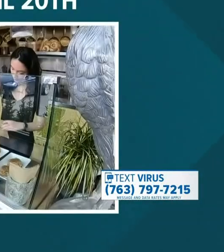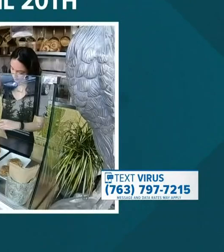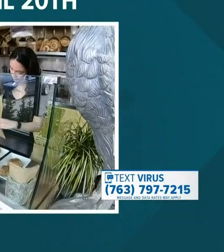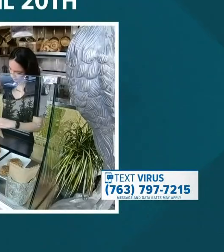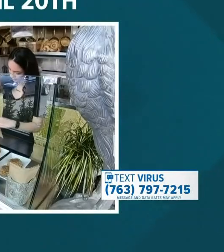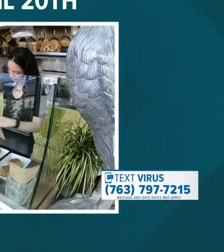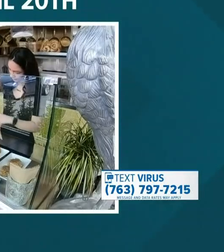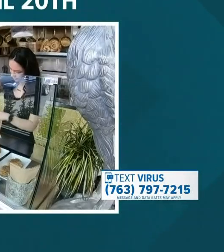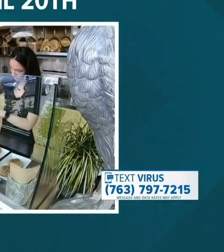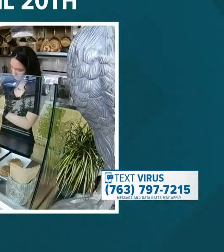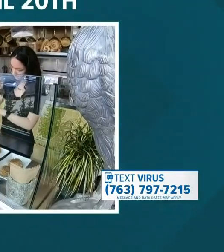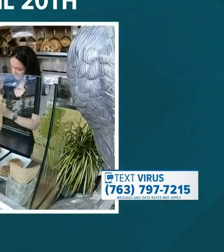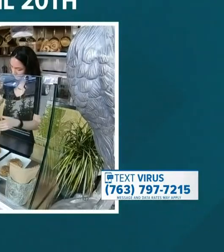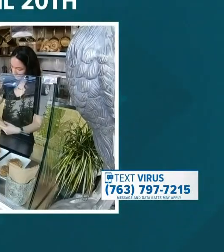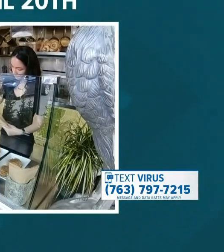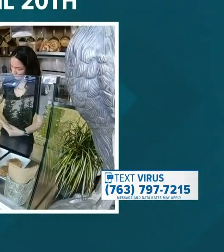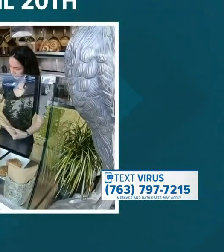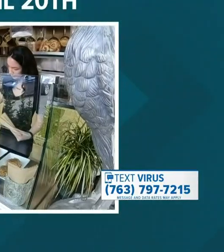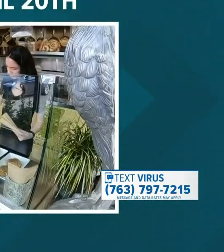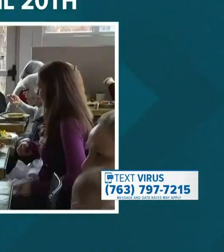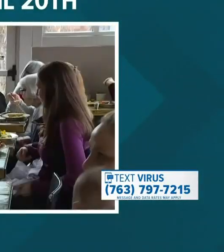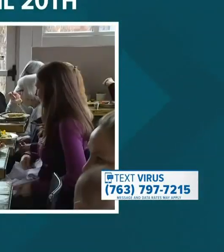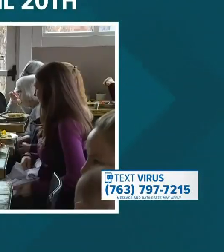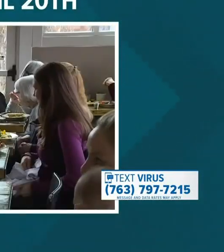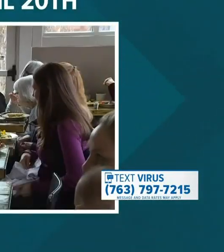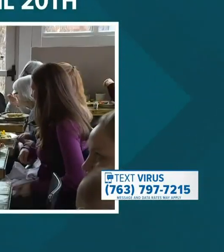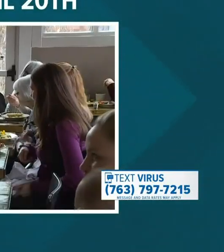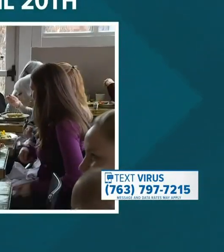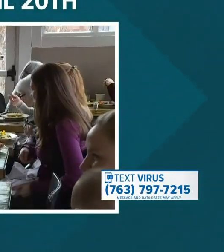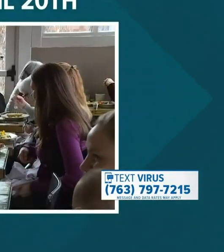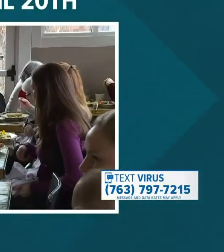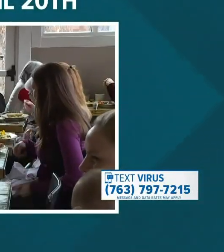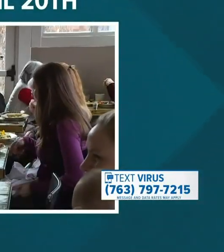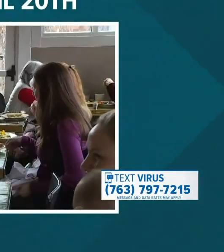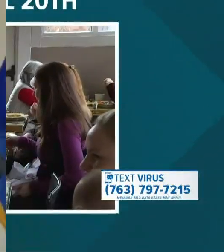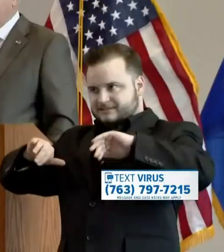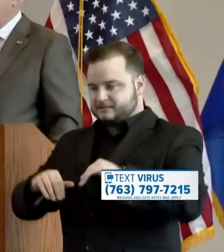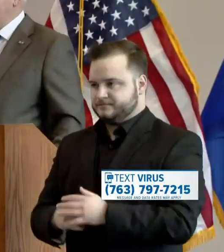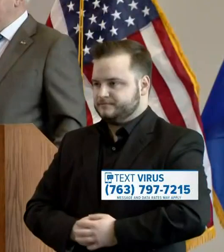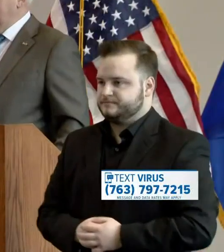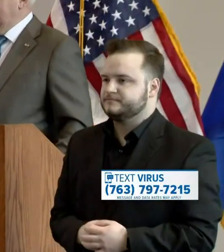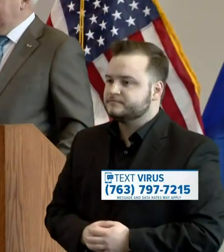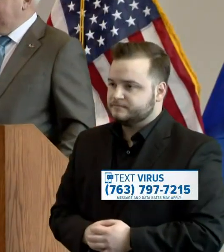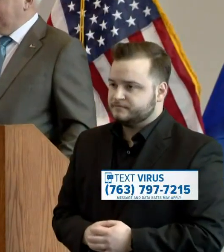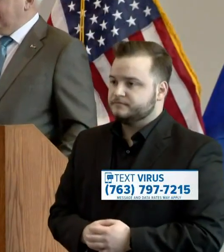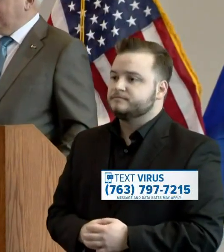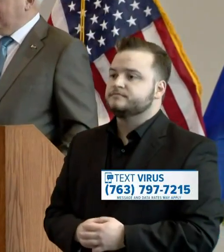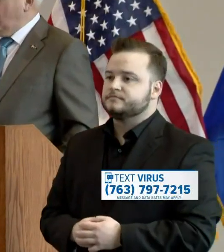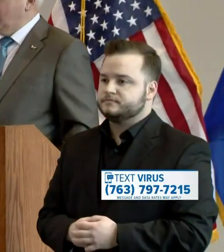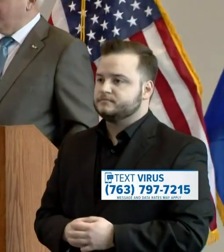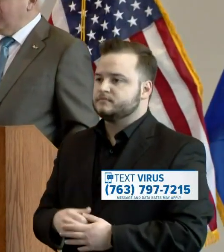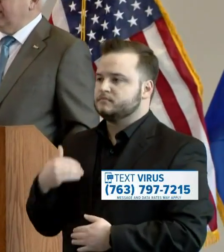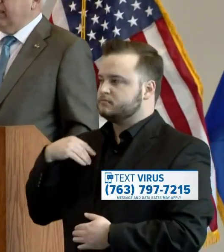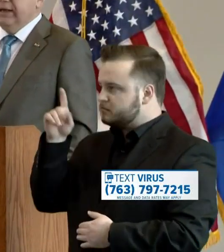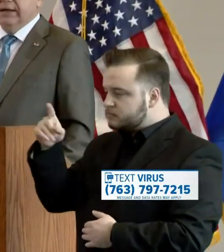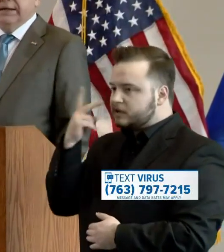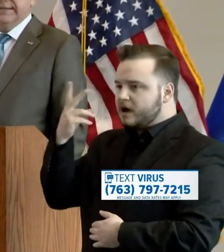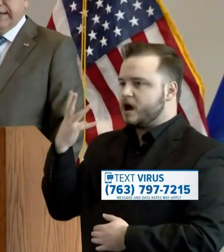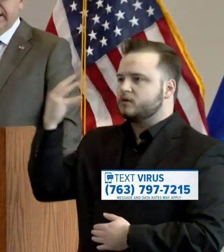WITH DMV OFFICES CLOSING, THE GOVERNOR SAYS HE IS WITH DMV OFFICES CLOSING, THE GOVERNOR SAYS HE IS ENSURING GOVERNOR SAYS HE IS ENSURING GOVERNOR SAYS HE IS ENSURING DRIVERS GOVERNOR SAYS HE IS ENSURING DRIVERS DON'T GOVERNOR SAYS HE IS ENSURING DRIVERS DON'T GET GOVERNOR SAYS HE IS ENSURING DRIVERS DON'T GET TICKETS GOVERNOR SAYS HE IS ENSURING DRIVERS DON'T GET TICKETS FOR DRIVERS DON'T GET TICKETS FOR DRIVERS DON'T GET TICKETS FOR EXPIRED DRIVERS DON'T GET TICKETS FOR EXPIRED LICENSES DRIVERS DON'T GET TICKETS FOR EXPIRED LICENSES AND DRIVERS DON'T GET TICKETS FOR EXPIRED LICENSES AND BUSINESSES EXPIRED LICENSES AND BUSINESSES EXPIRED LICENSES AND BUSINESSES WILL EXPIRED LICENSES AND BUSINESSES WILL GET EXPIRED LICENSES AND BUSINESSES WILL GET A EXPIRED LICENSES AND BUSINESSES WILL GET A BREAK EXPIRED LICENSES AND BUSINESSES WILL GET A BREAK ON EXPIRED LICENSES AND BUSINESSES WILL GET A BREAK ON SALES EXPIRED LICENSES AND BUSINESSES WILL GET A BREAK ON SALES TAX. WILL GET A BREAK ON SALES TAX. WILL GET A BREAK ON SALES TAX. MINNESOTA WILL GET A BREAK ON SALES TAX. MINNESOTA WILL WILL GET A BREAK ON SALES TAX. MINNESOTA WILL PUSH